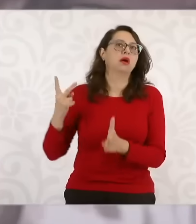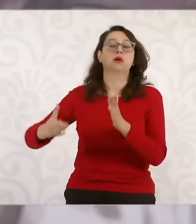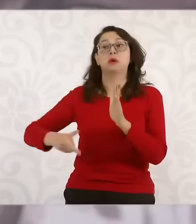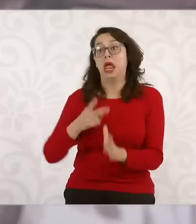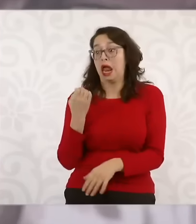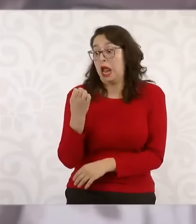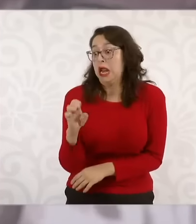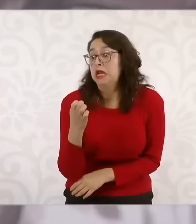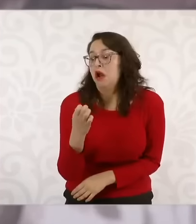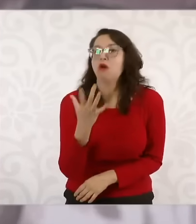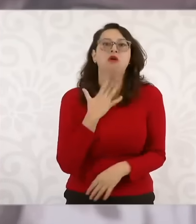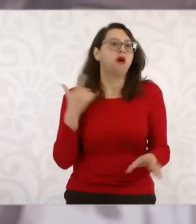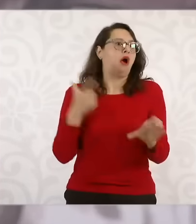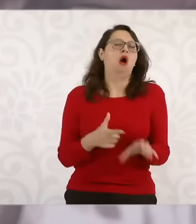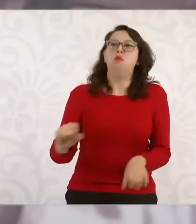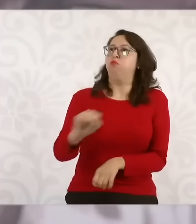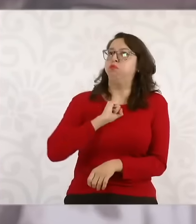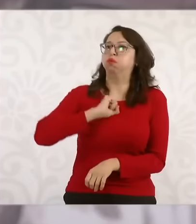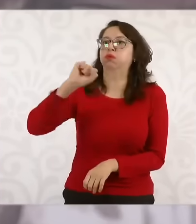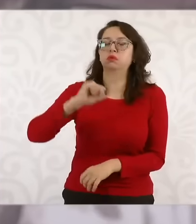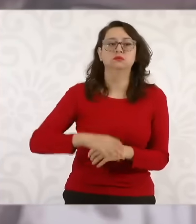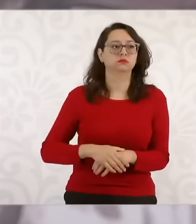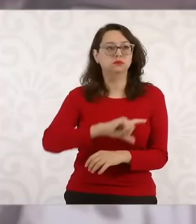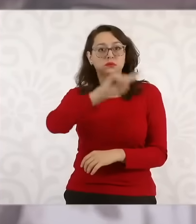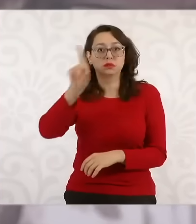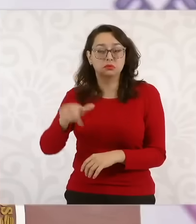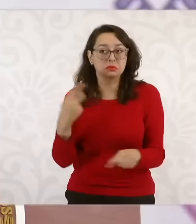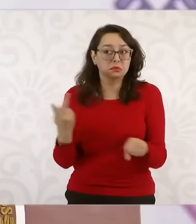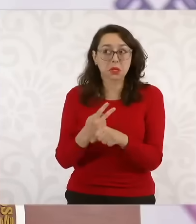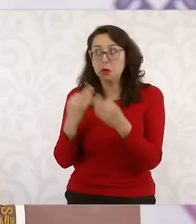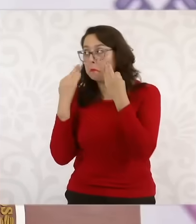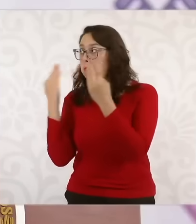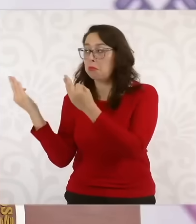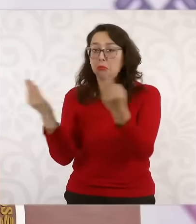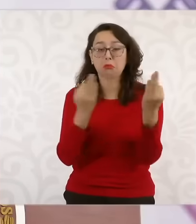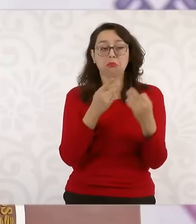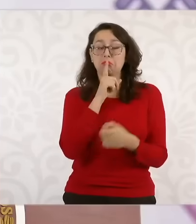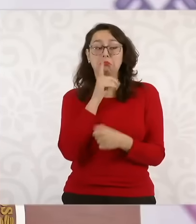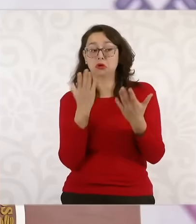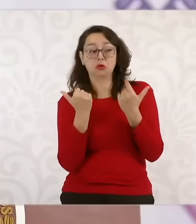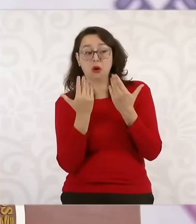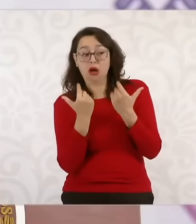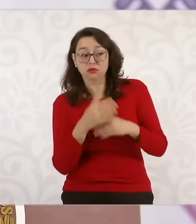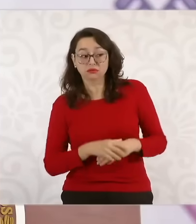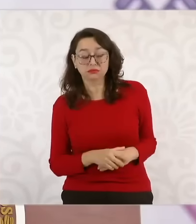pesar de que la propia realidad los ha desmentido, como lo podemos observar hoy, no hay gasolinazo.